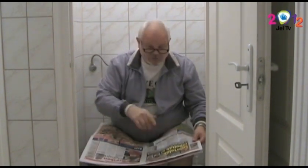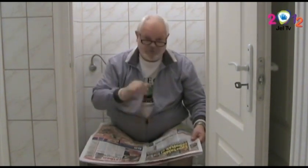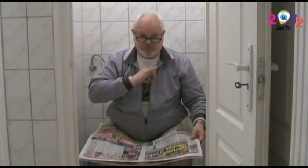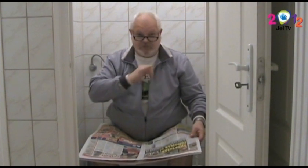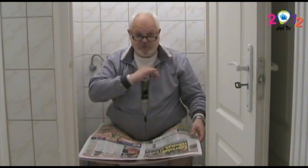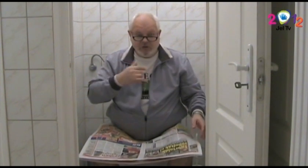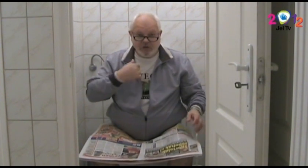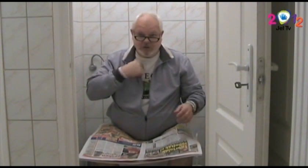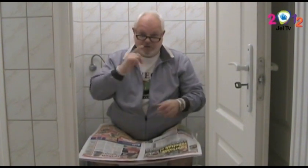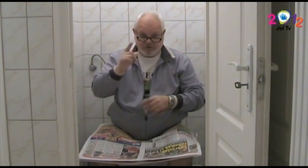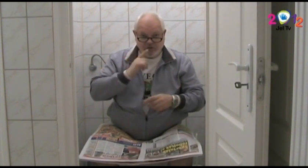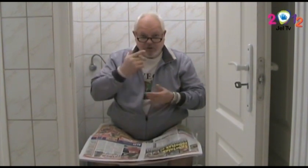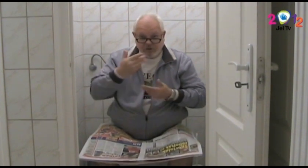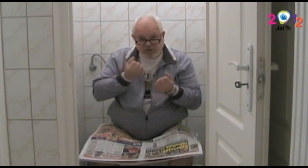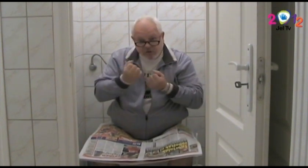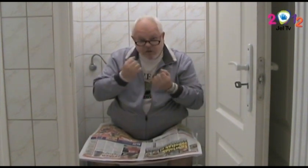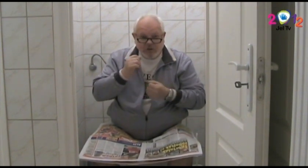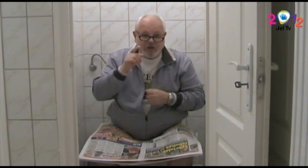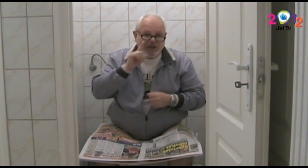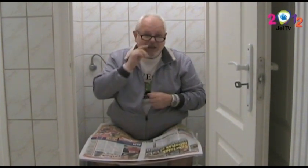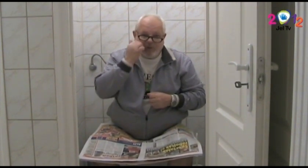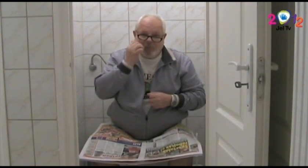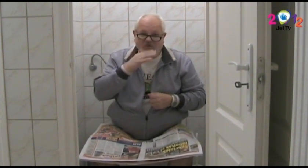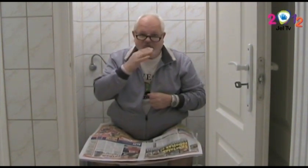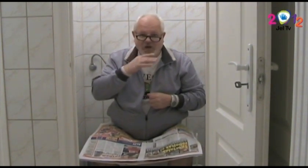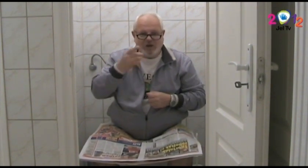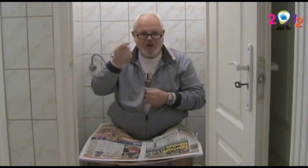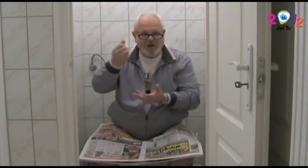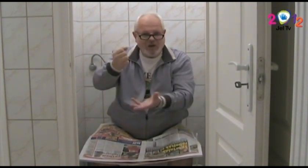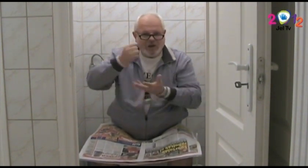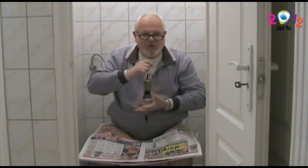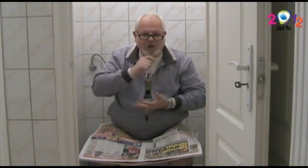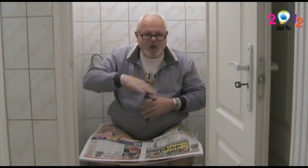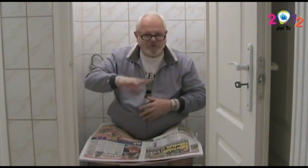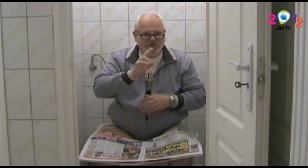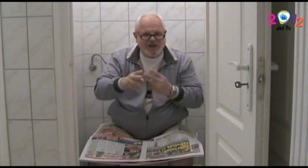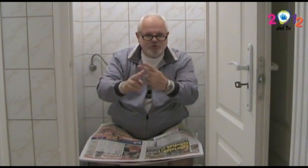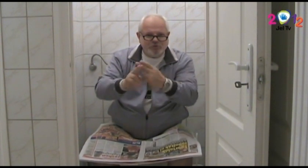Oké. Érdekes, egyeztettem IMF-fel, hogy Magyarországnak kell segíteni.